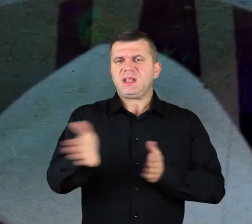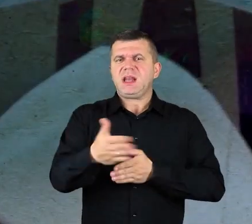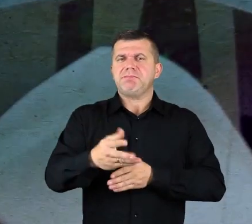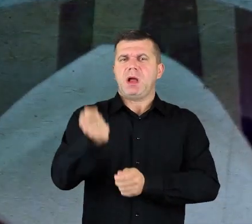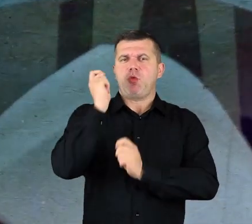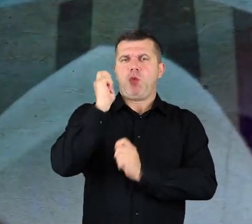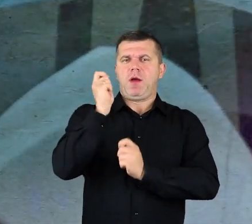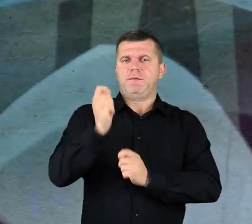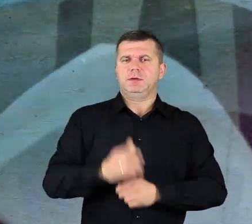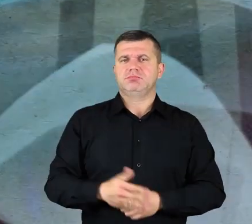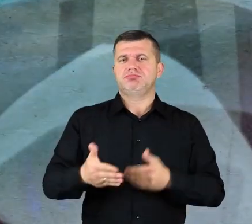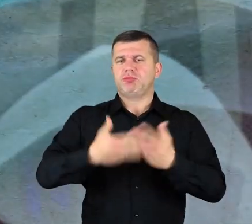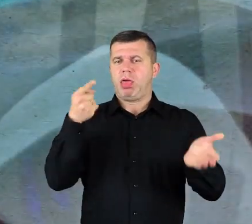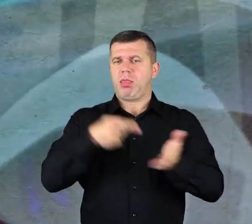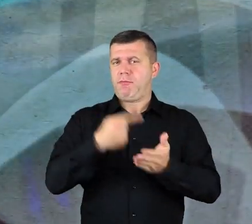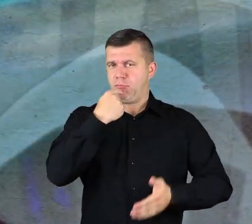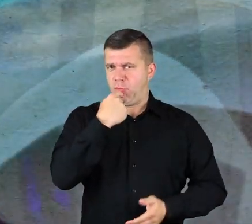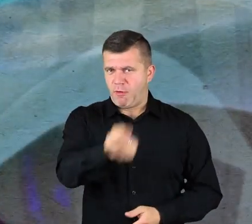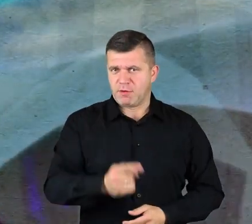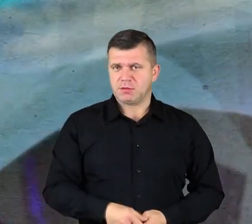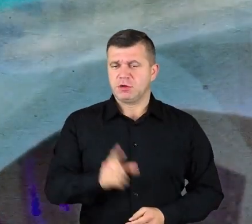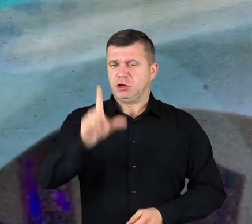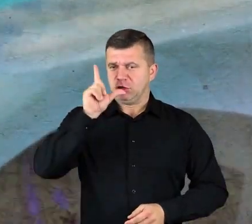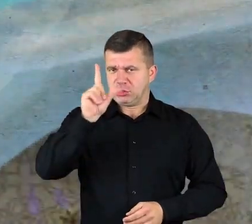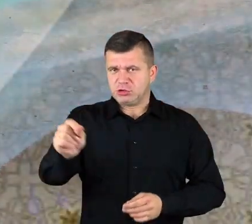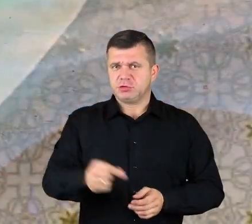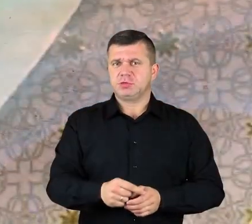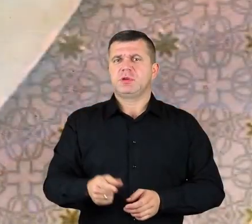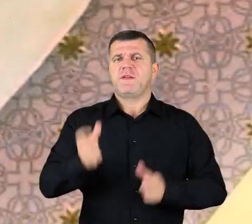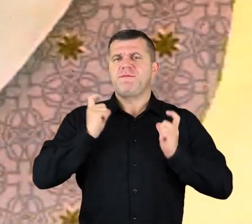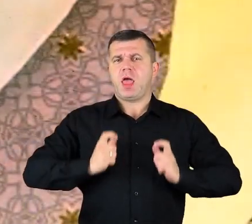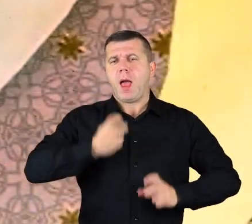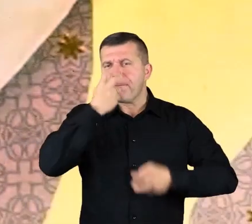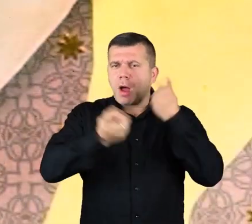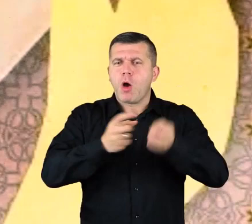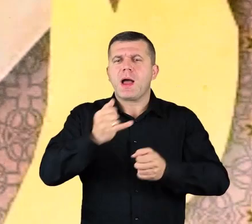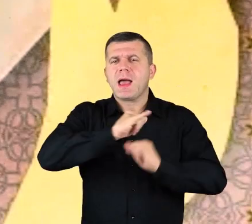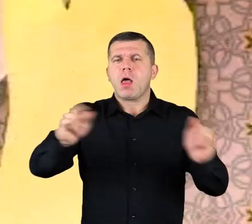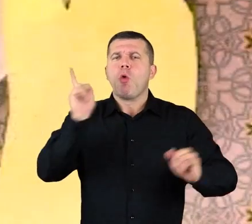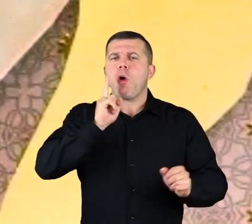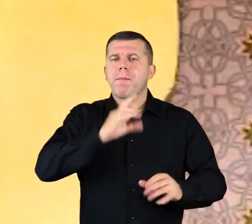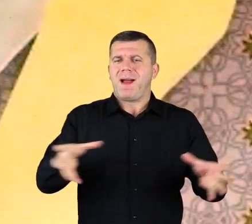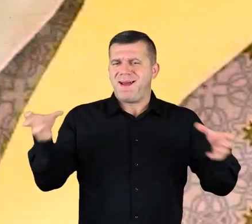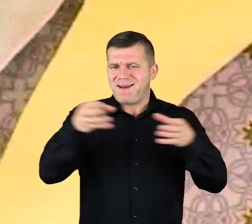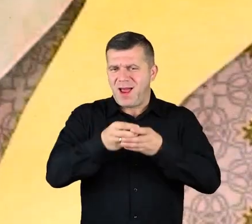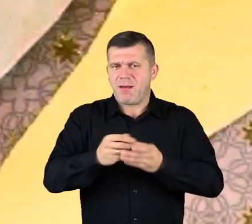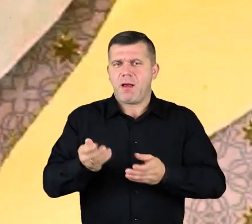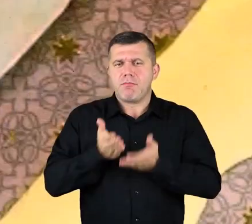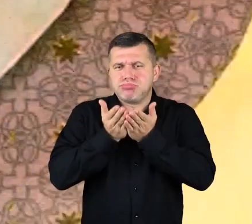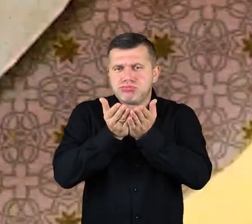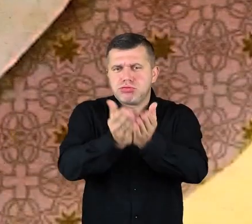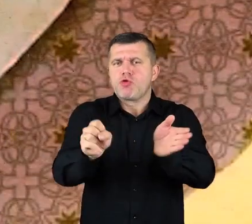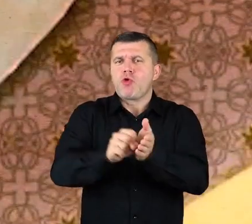Pewnego dnia żona powiedziała do niego: „Idź na wieś i poszukaj chłopów, żebyście popłynęli razem do Gdańska,